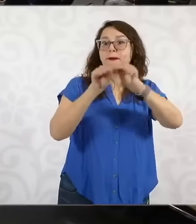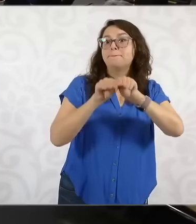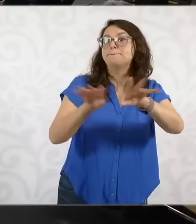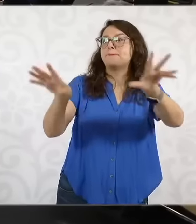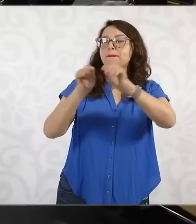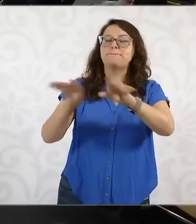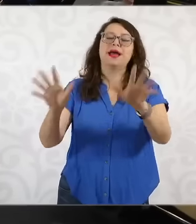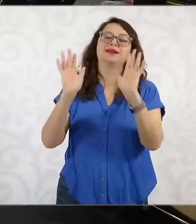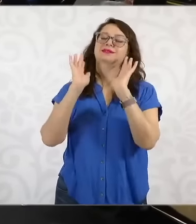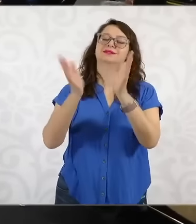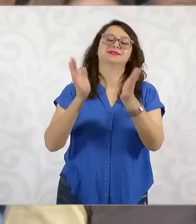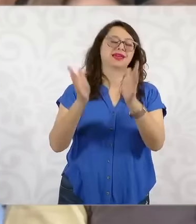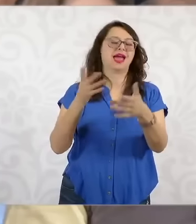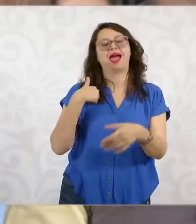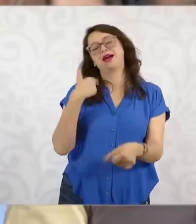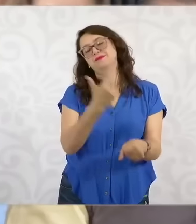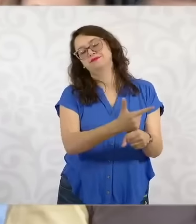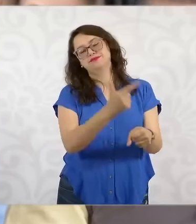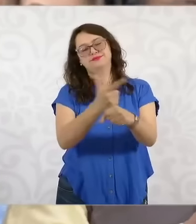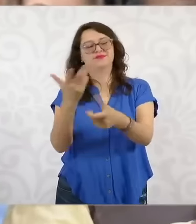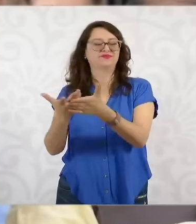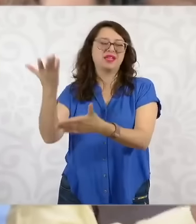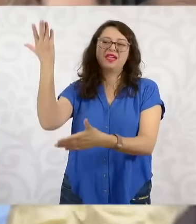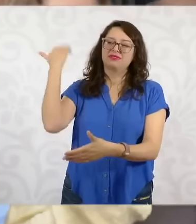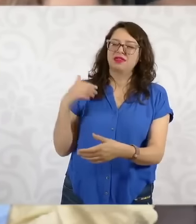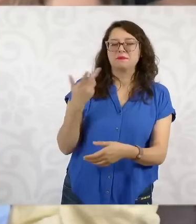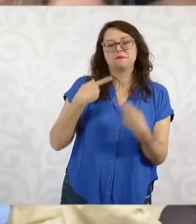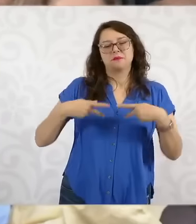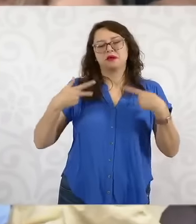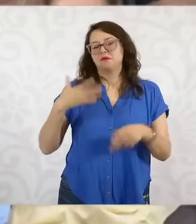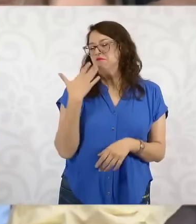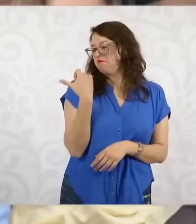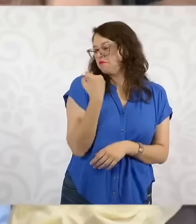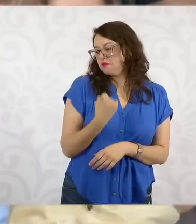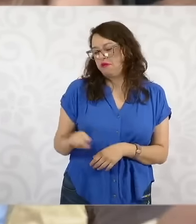también lo ha estudiado Ignacio Ramonet y por supuesto lo ha estudiado Noamchomski,